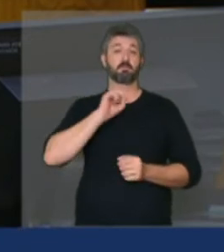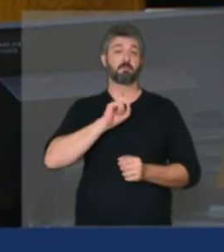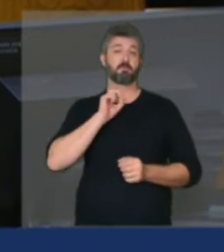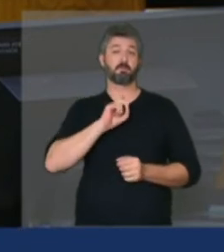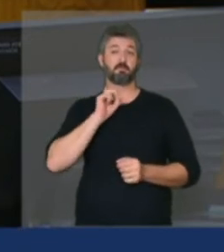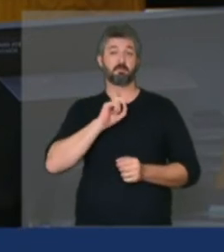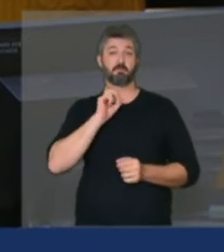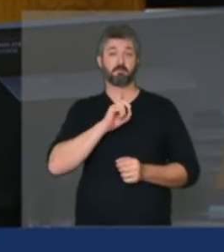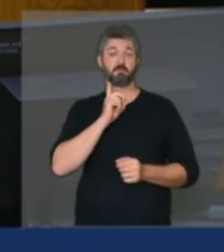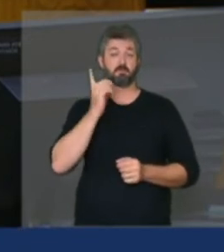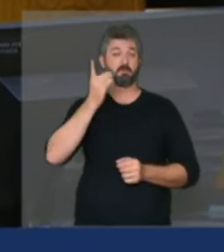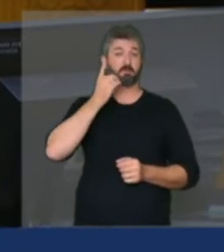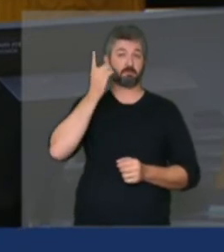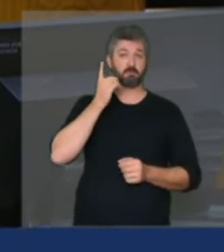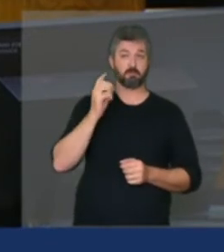GERAIS COM O DEPUTADO ROGÉRIO